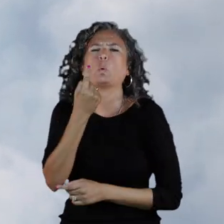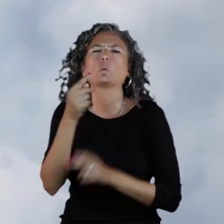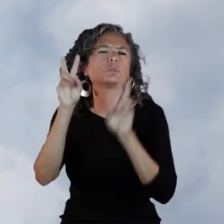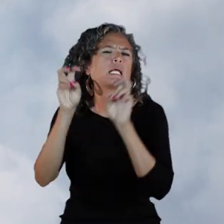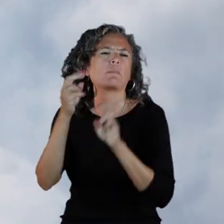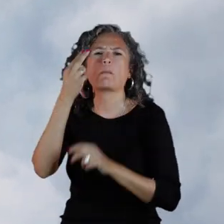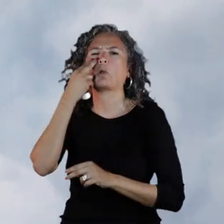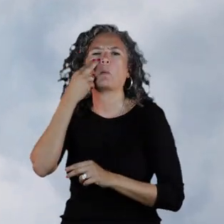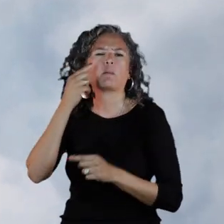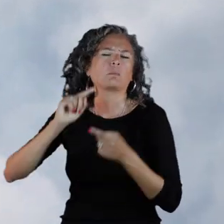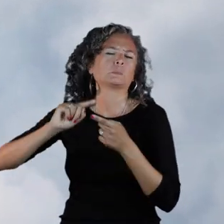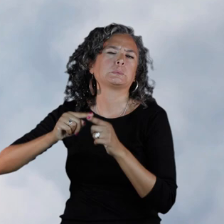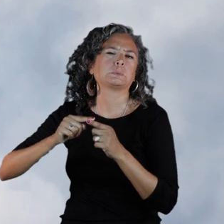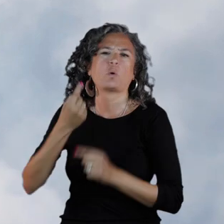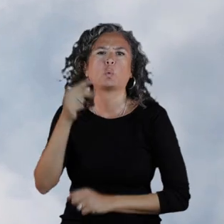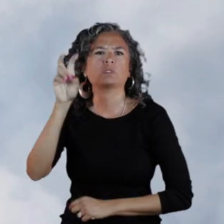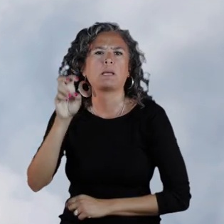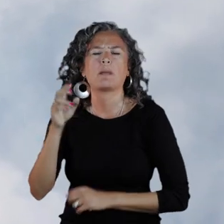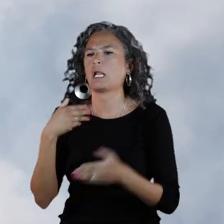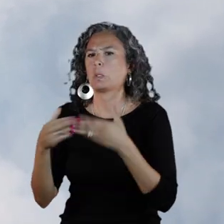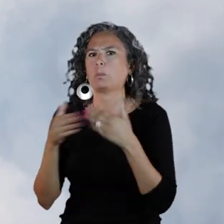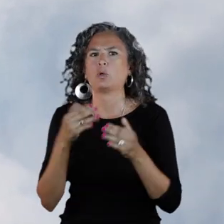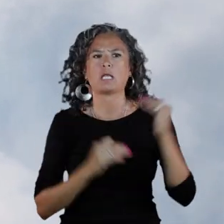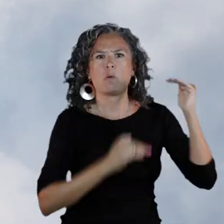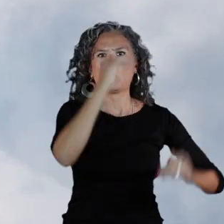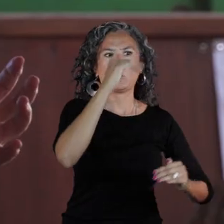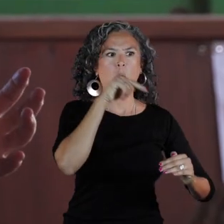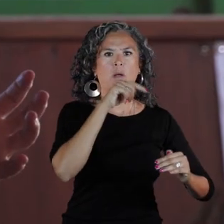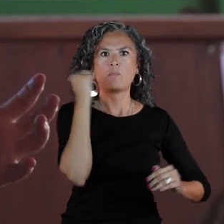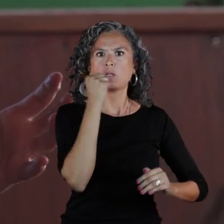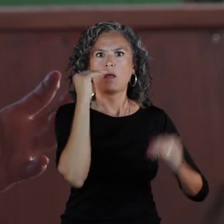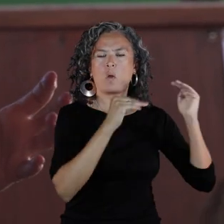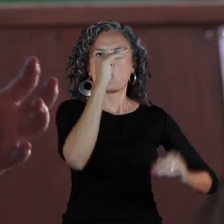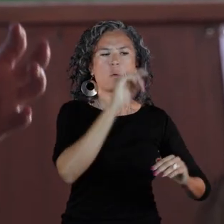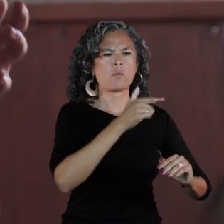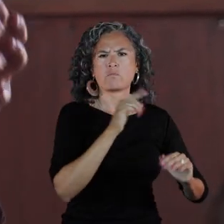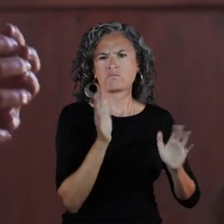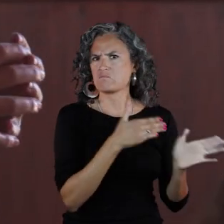Es el tema de discusión, no es el tema de la relación ni del poder, es el tema de la